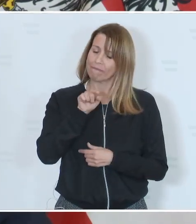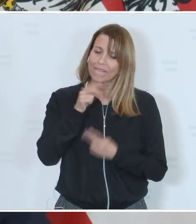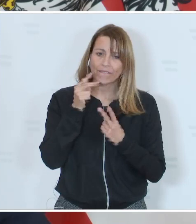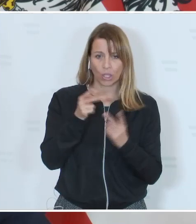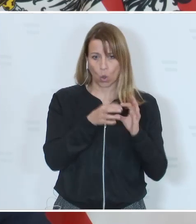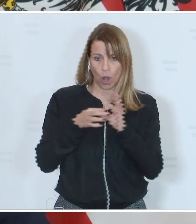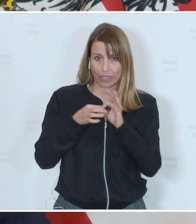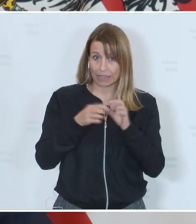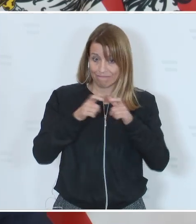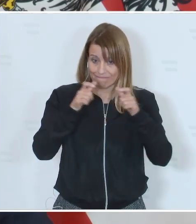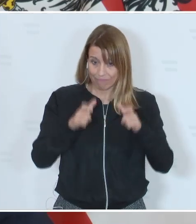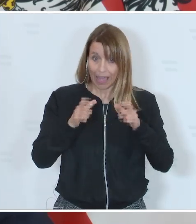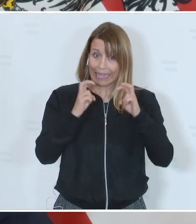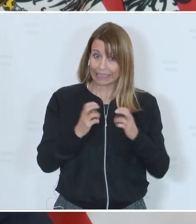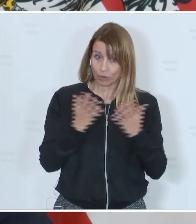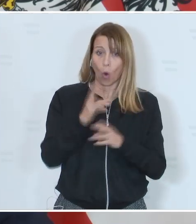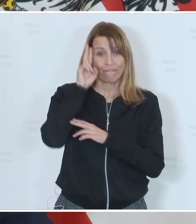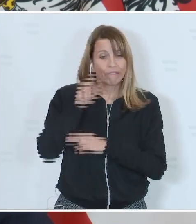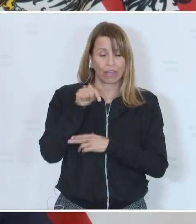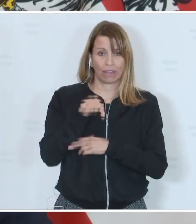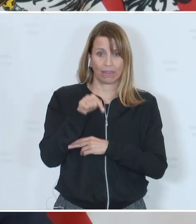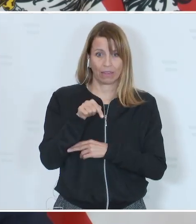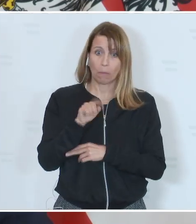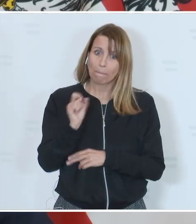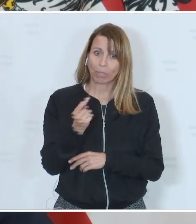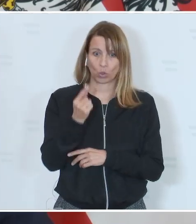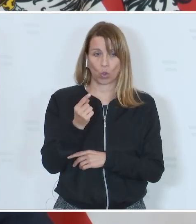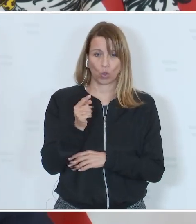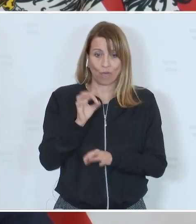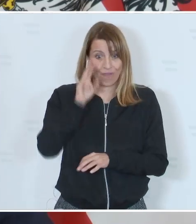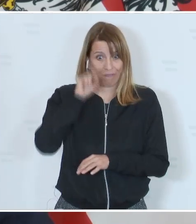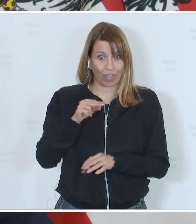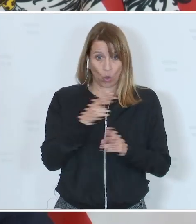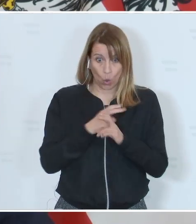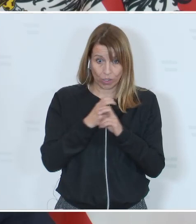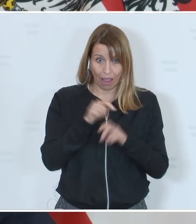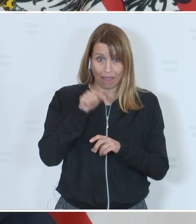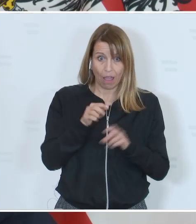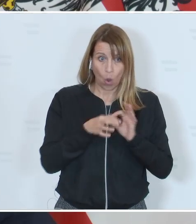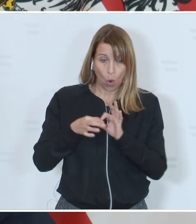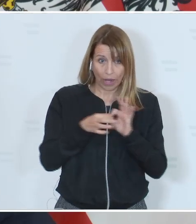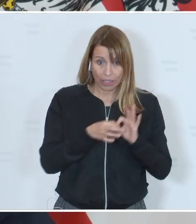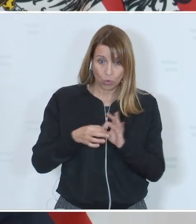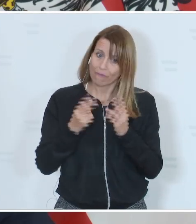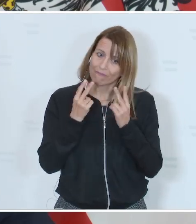Sitz in Wien. Sie ist aber vor allem für Wien und Österreich eine Organisation, die eine wichtige